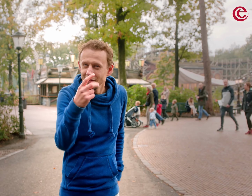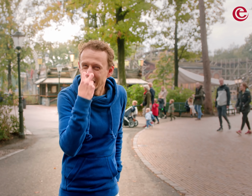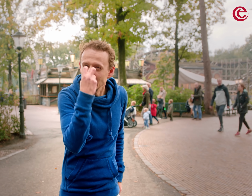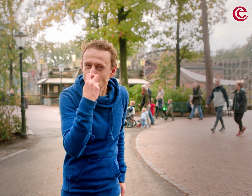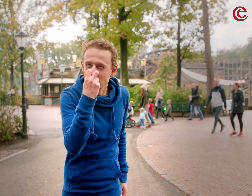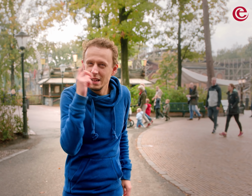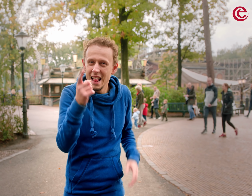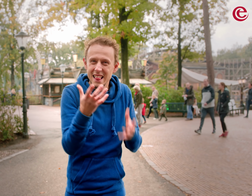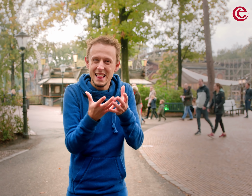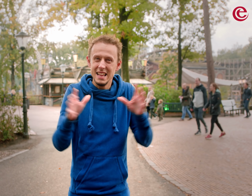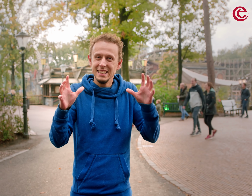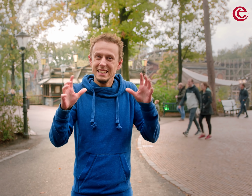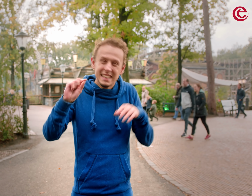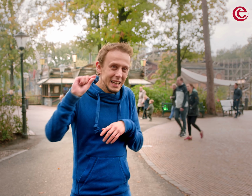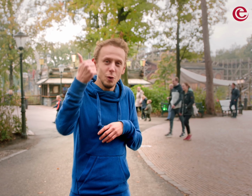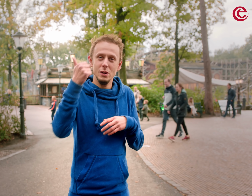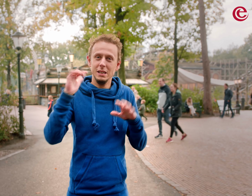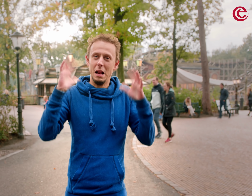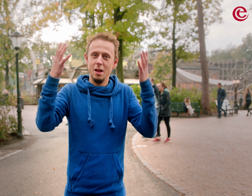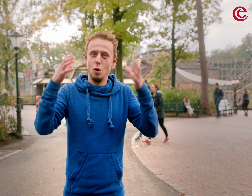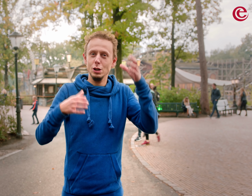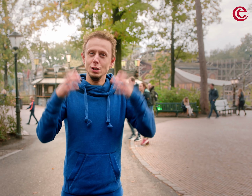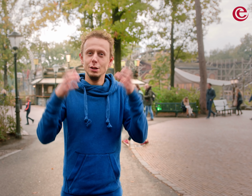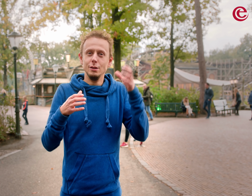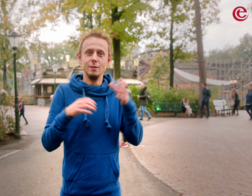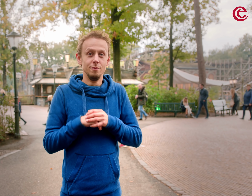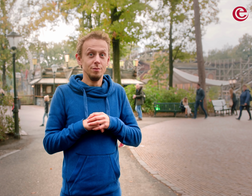Ben jij nou heel benieuwd naar het nieuwe speelbos?